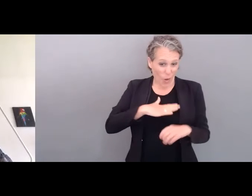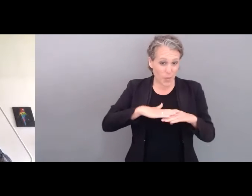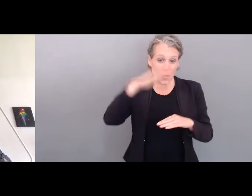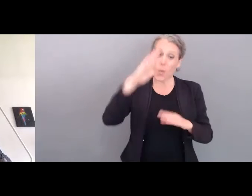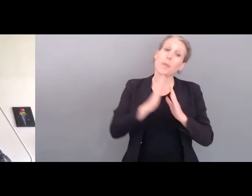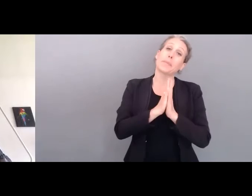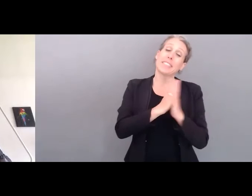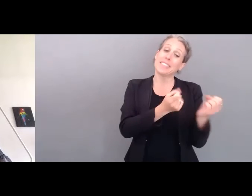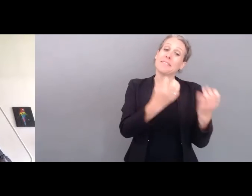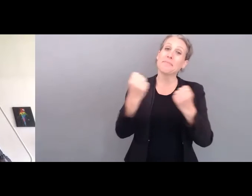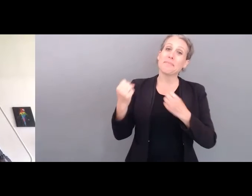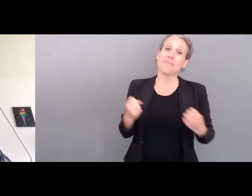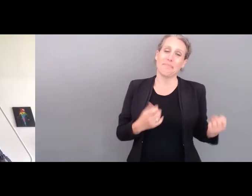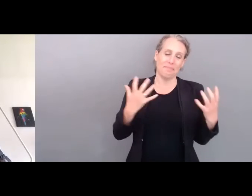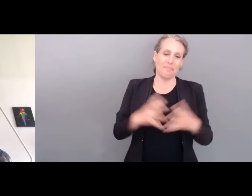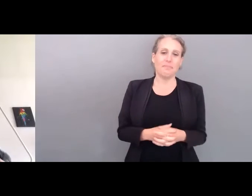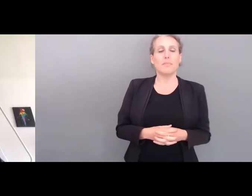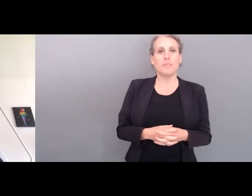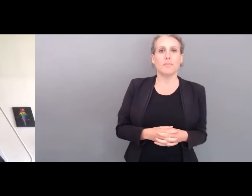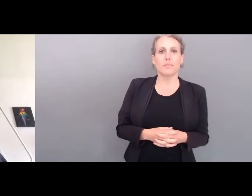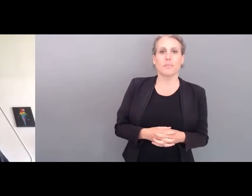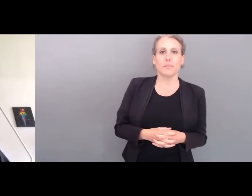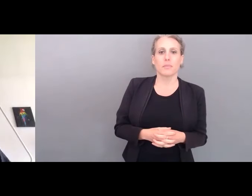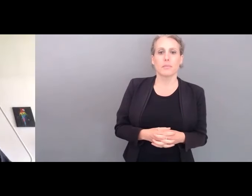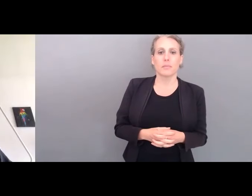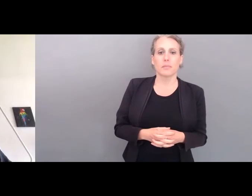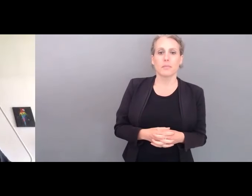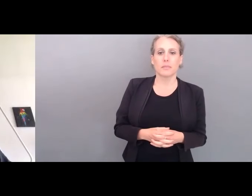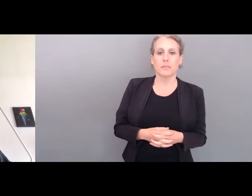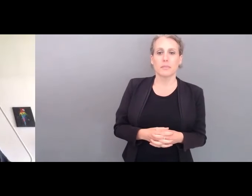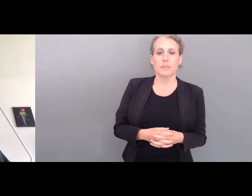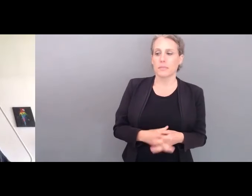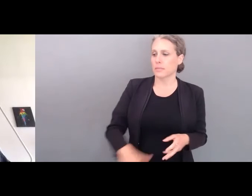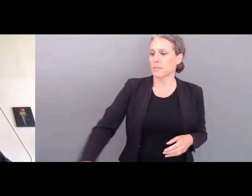Tengo una pregunta hasta ahora, pero sería genial tener algunas más.